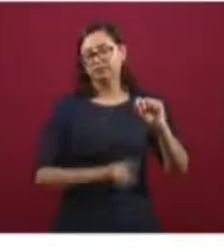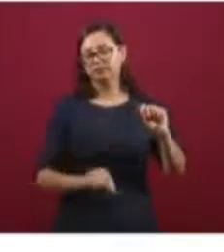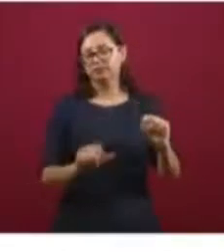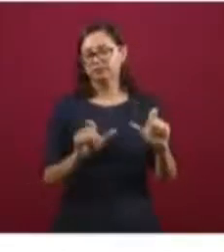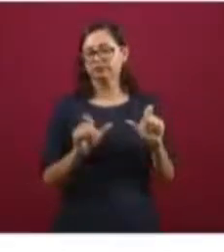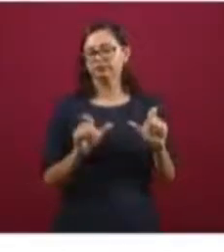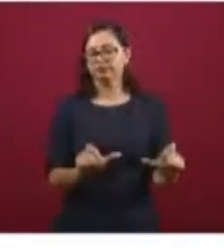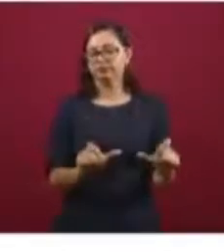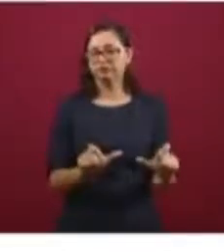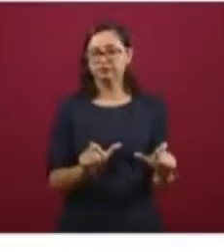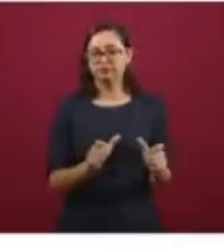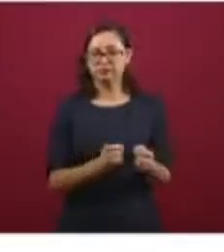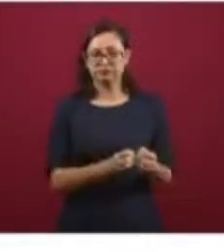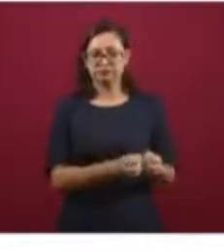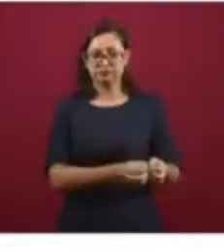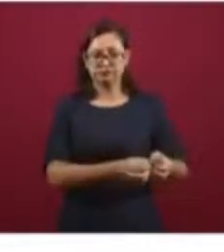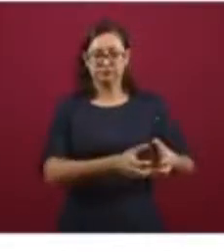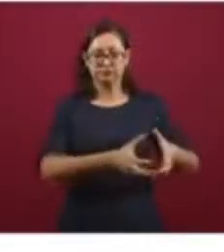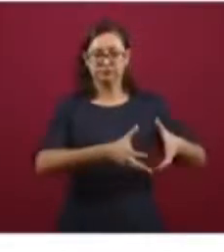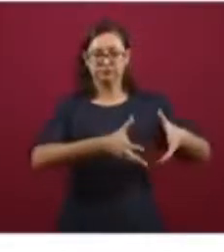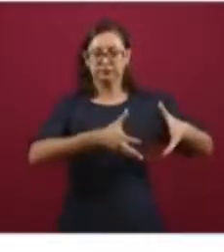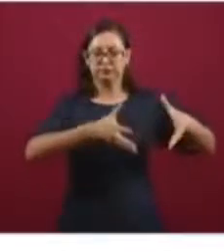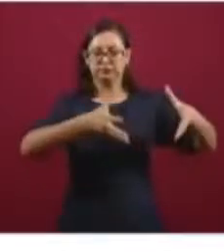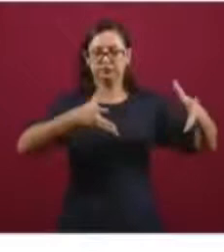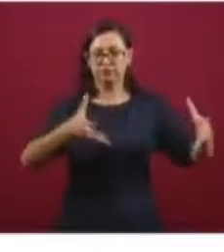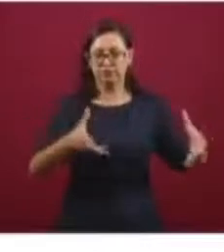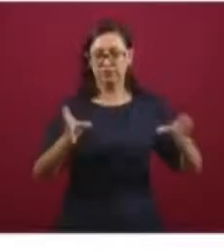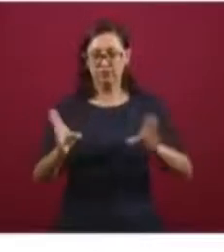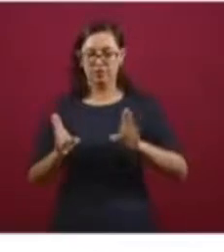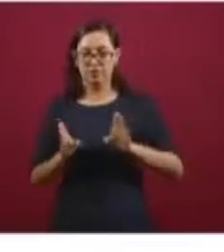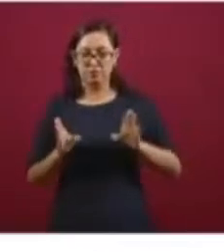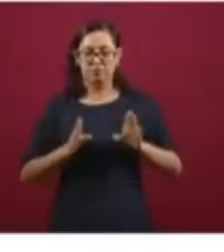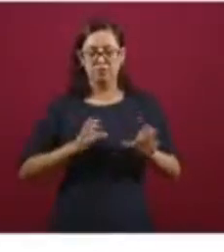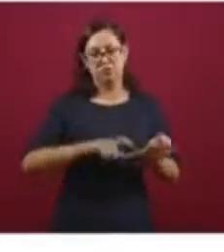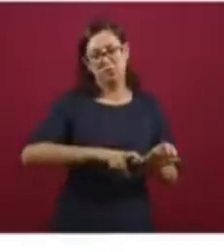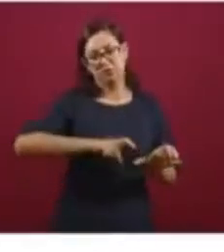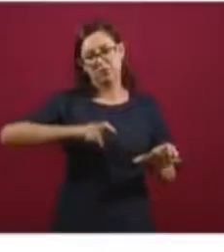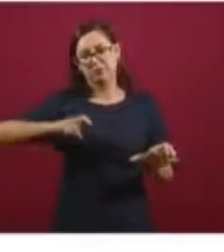ir relevando después este personal de Sedena en apoyo a la Guardia Nacional, que es actualmente